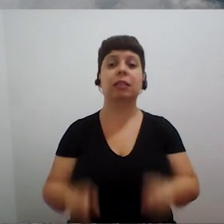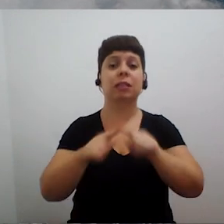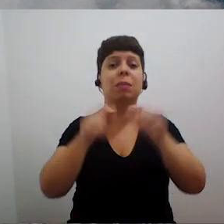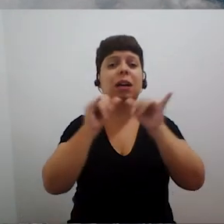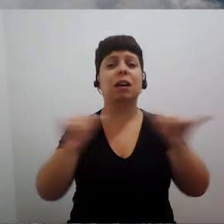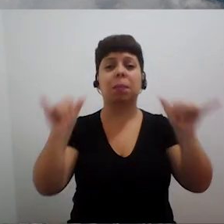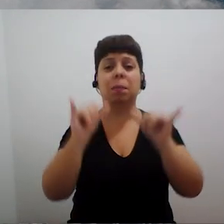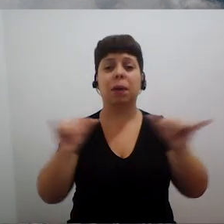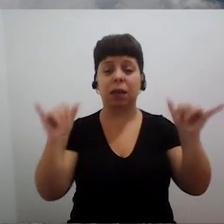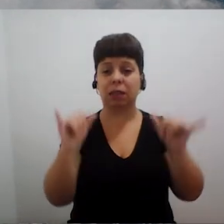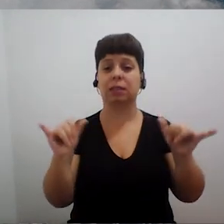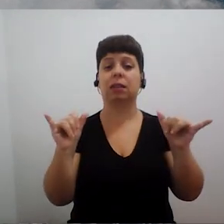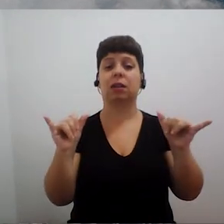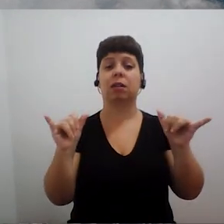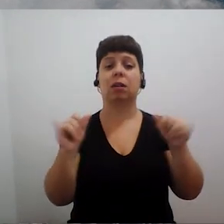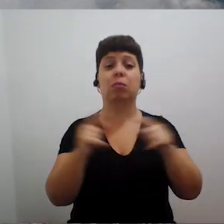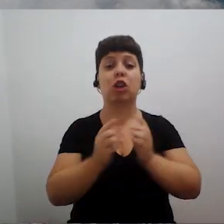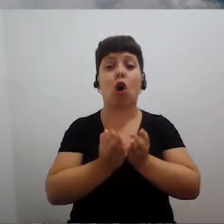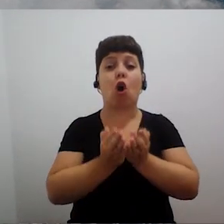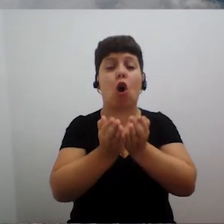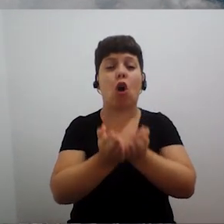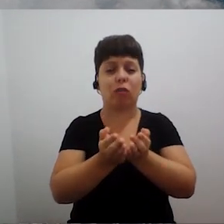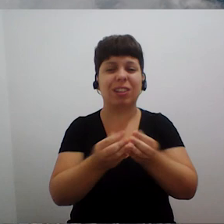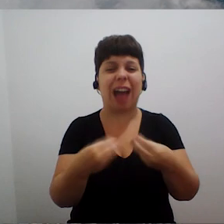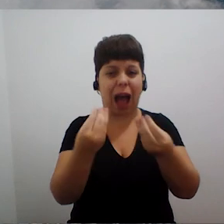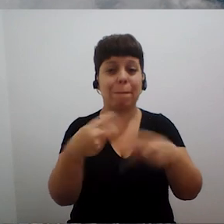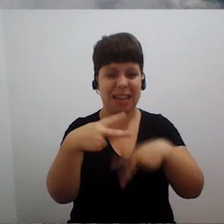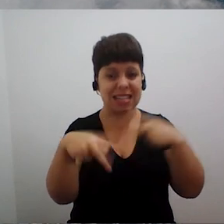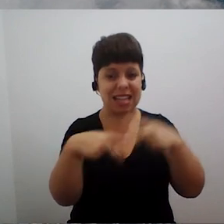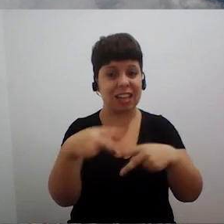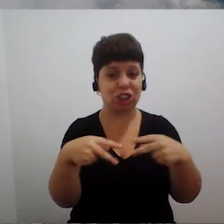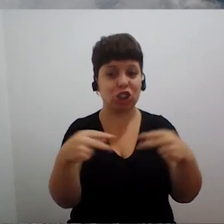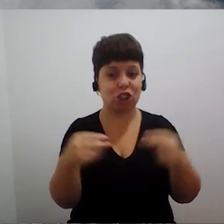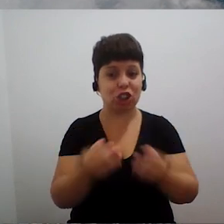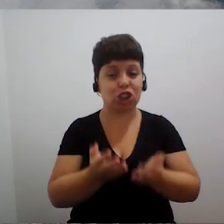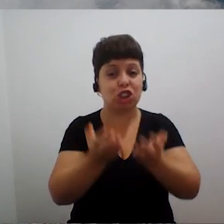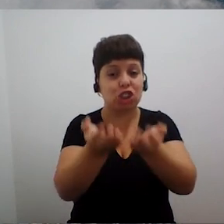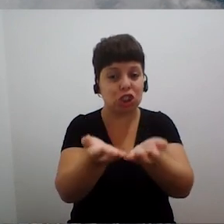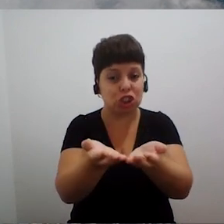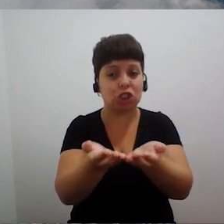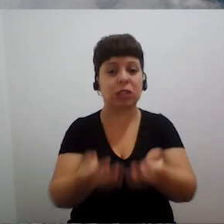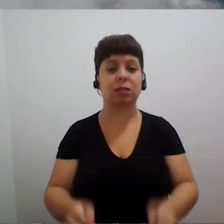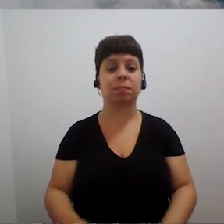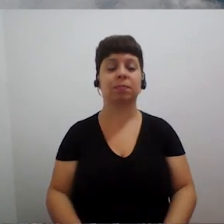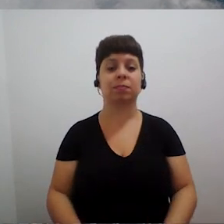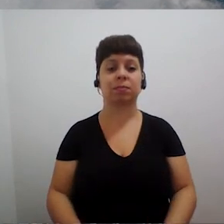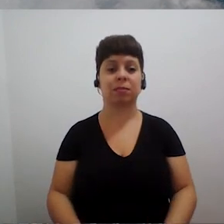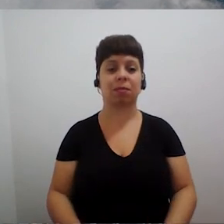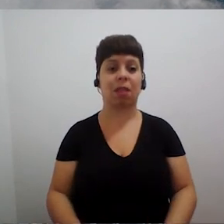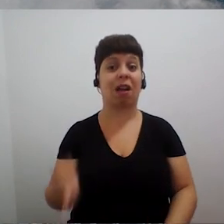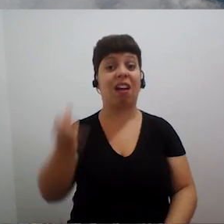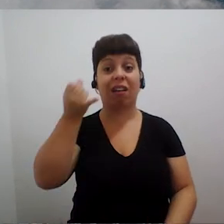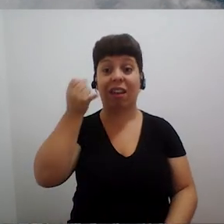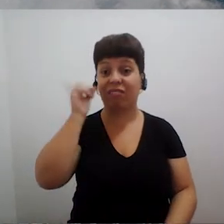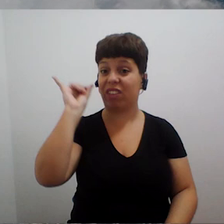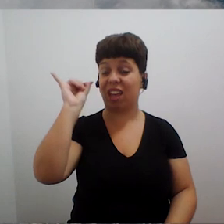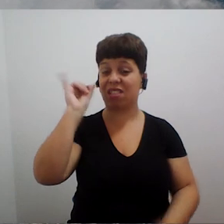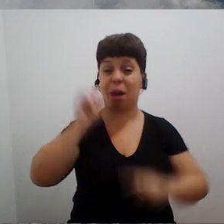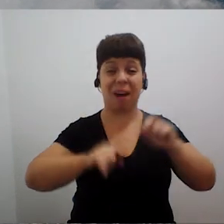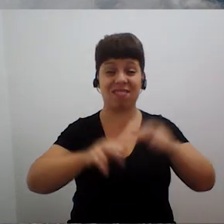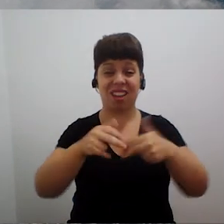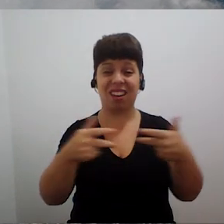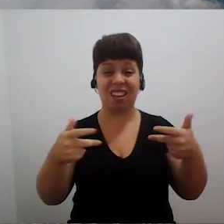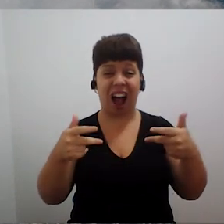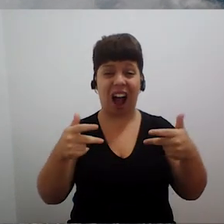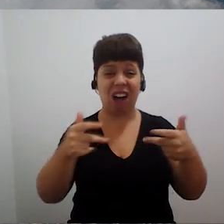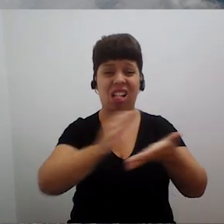para que nossas oferendas não sejam oferecidas com materiais que irão denegrir a natureza